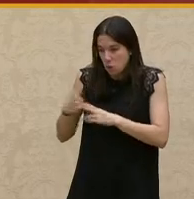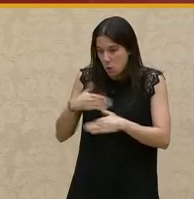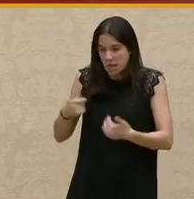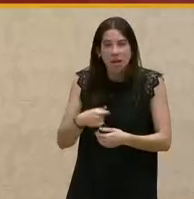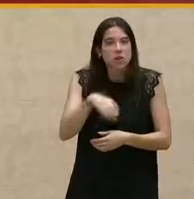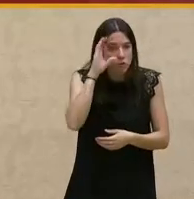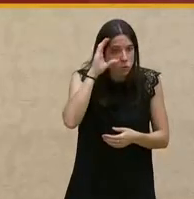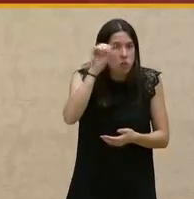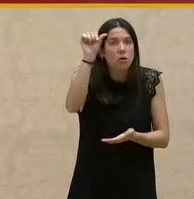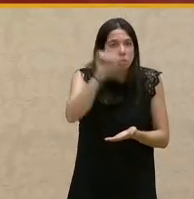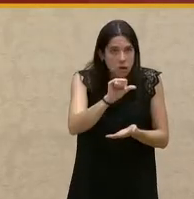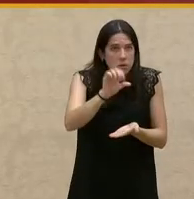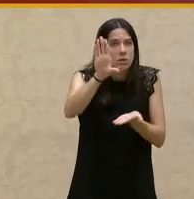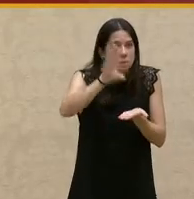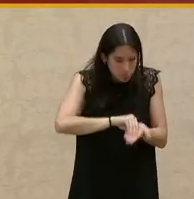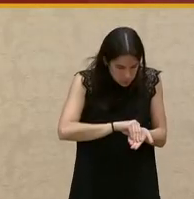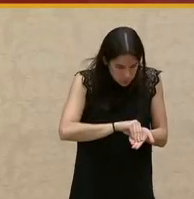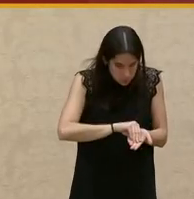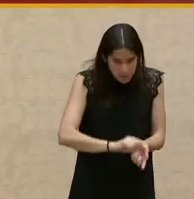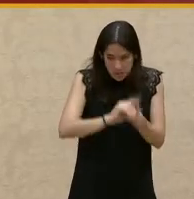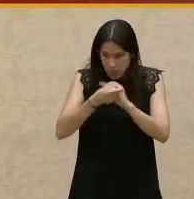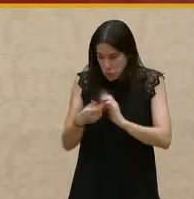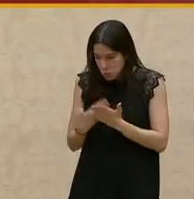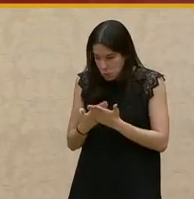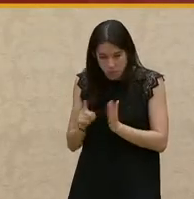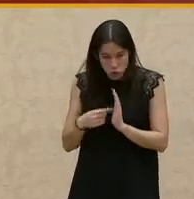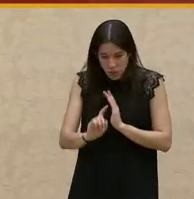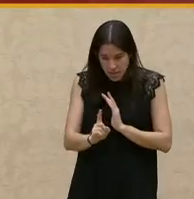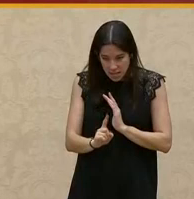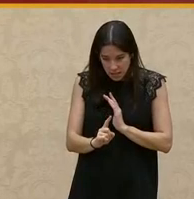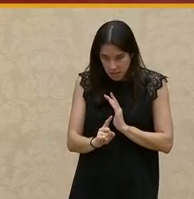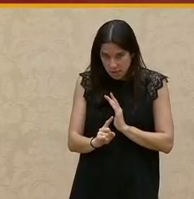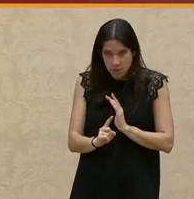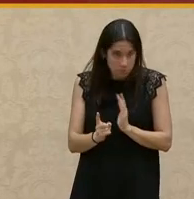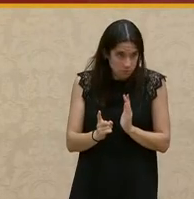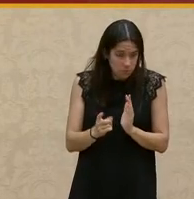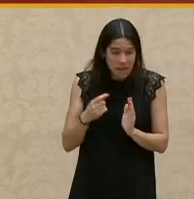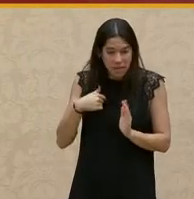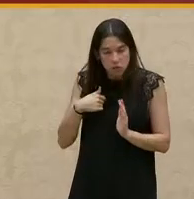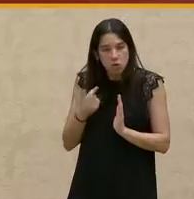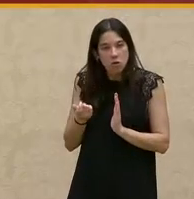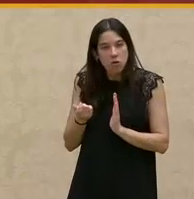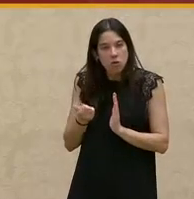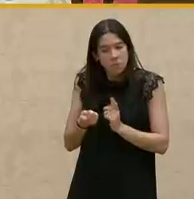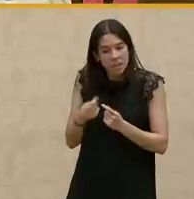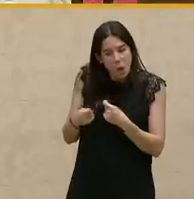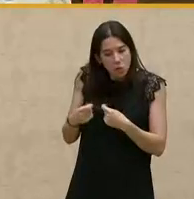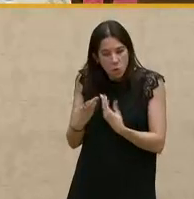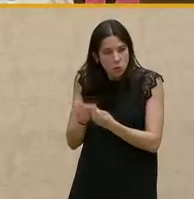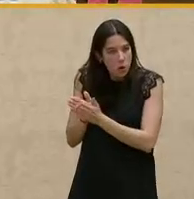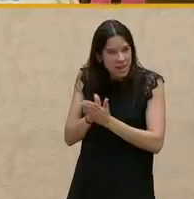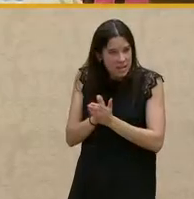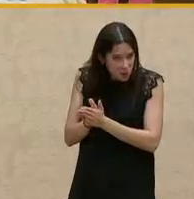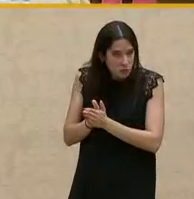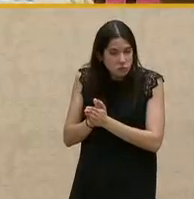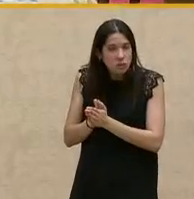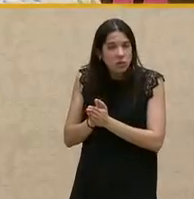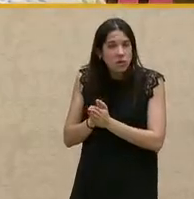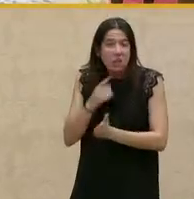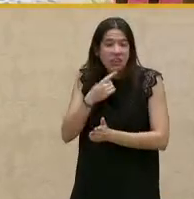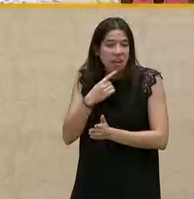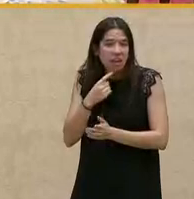petición, hice una propuesta, la presenté a mis compañeros, dije que no quería ninguna enmienda,